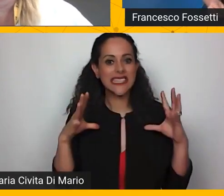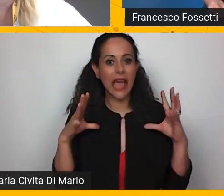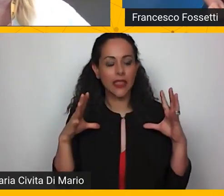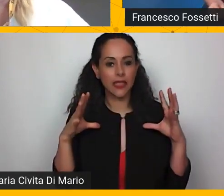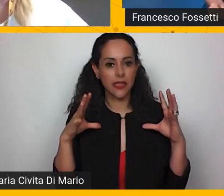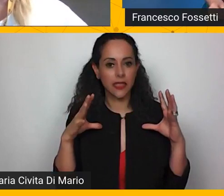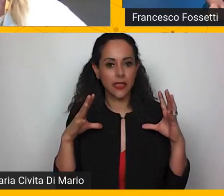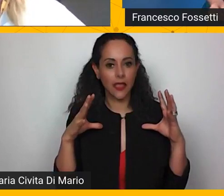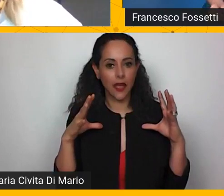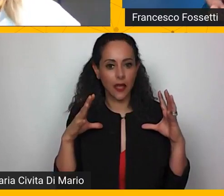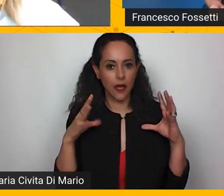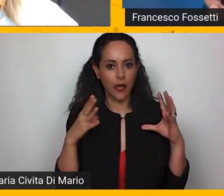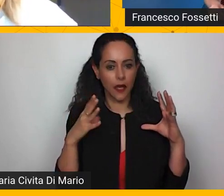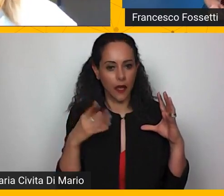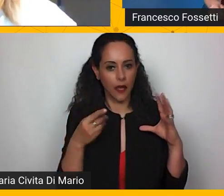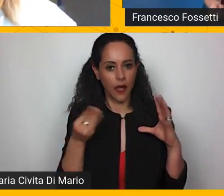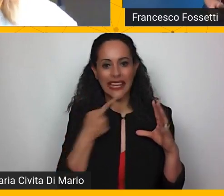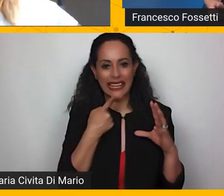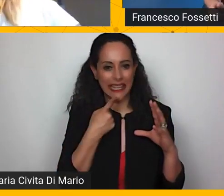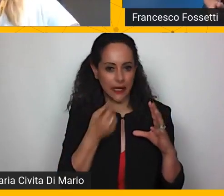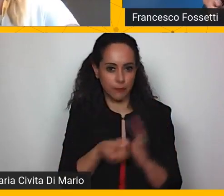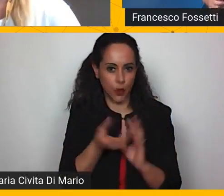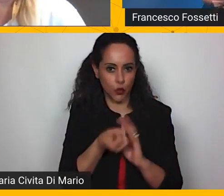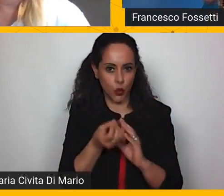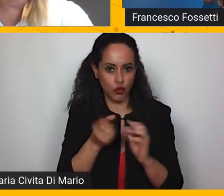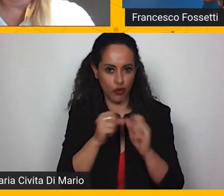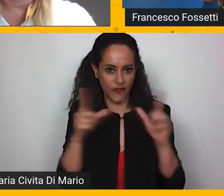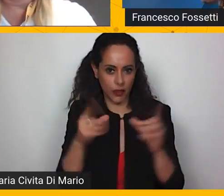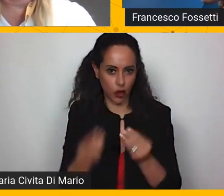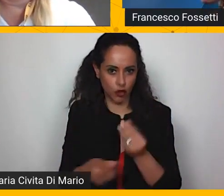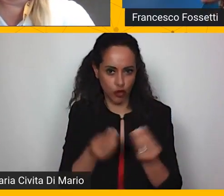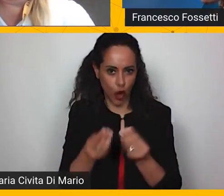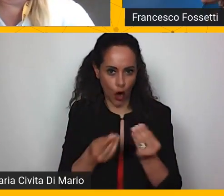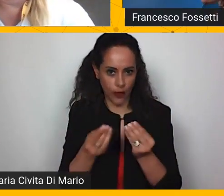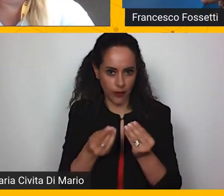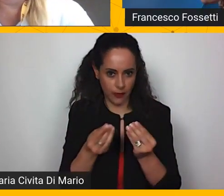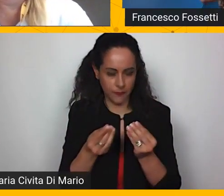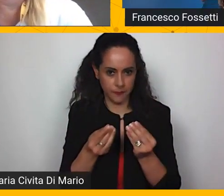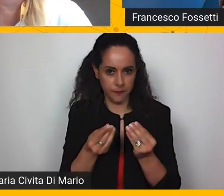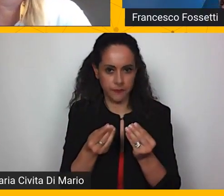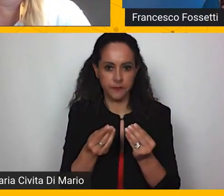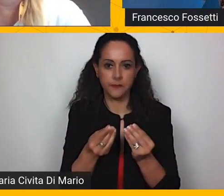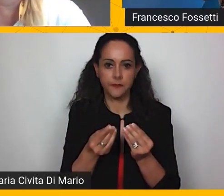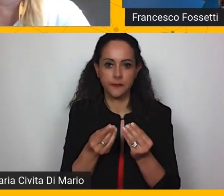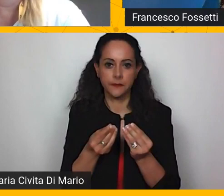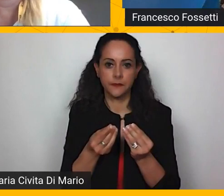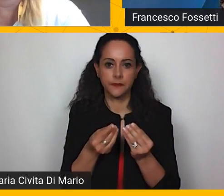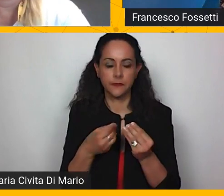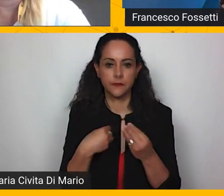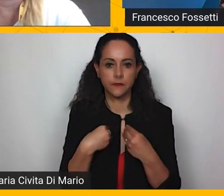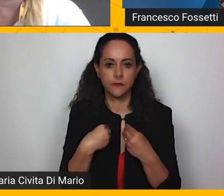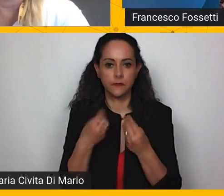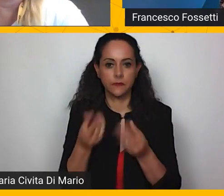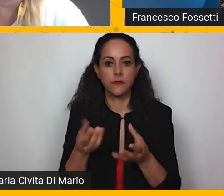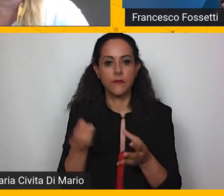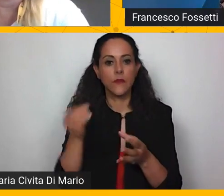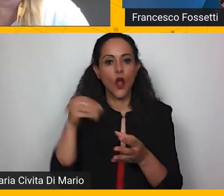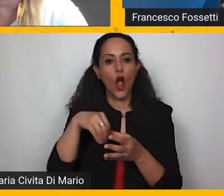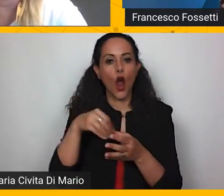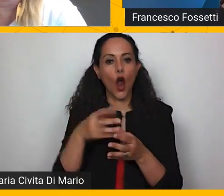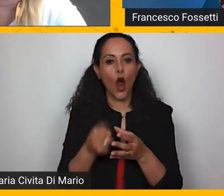aziende tipo eh chi pubblica i